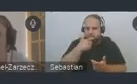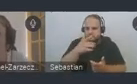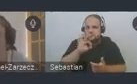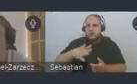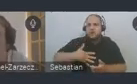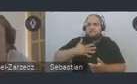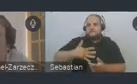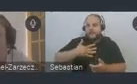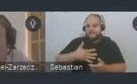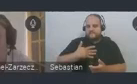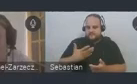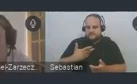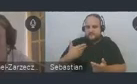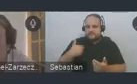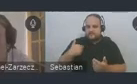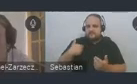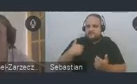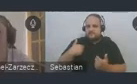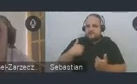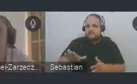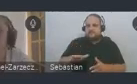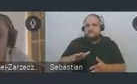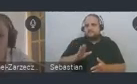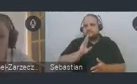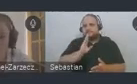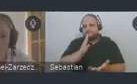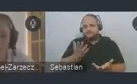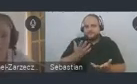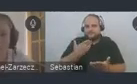Tak jak my czasami nie chcemy wyjść na jakichś niedouczonych,